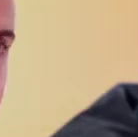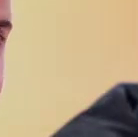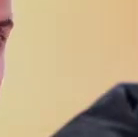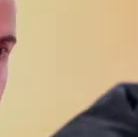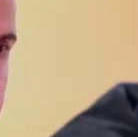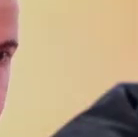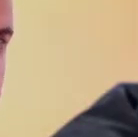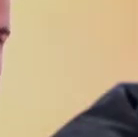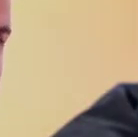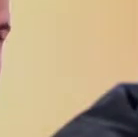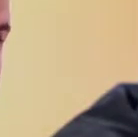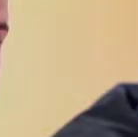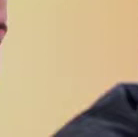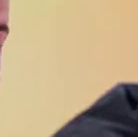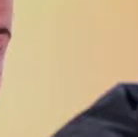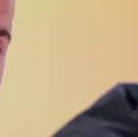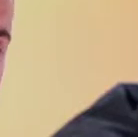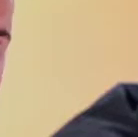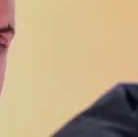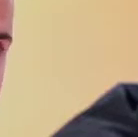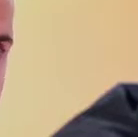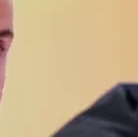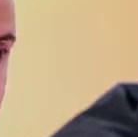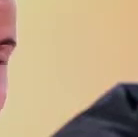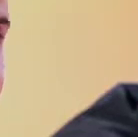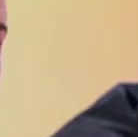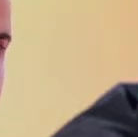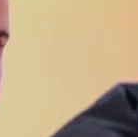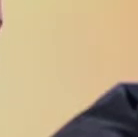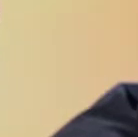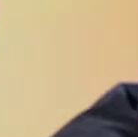prácticamente solo de la televisión, y aquí en Valencia la televisión era Canal 9,